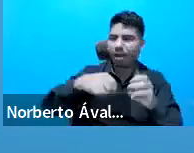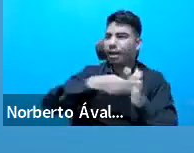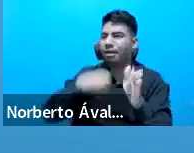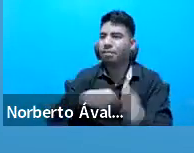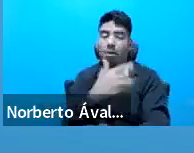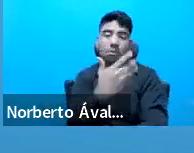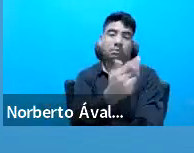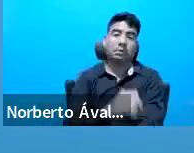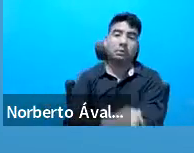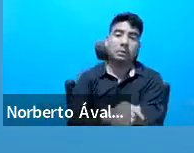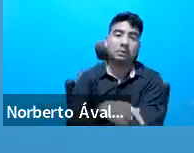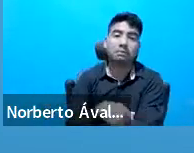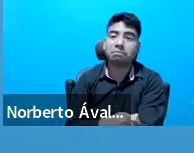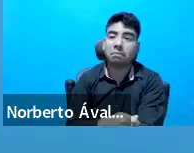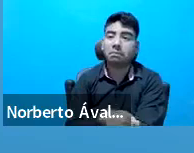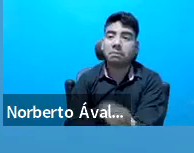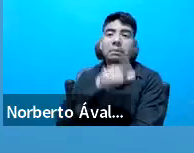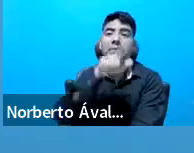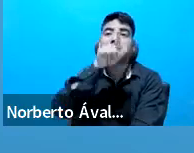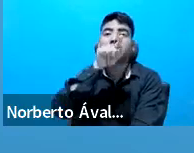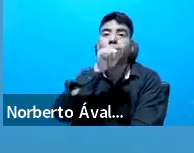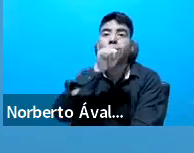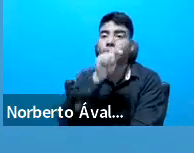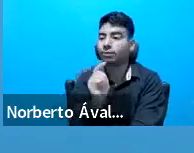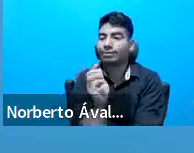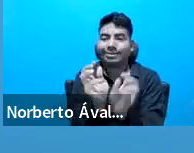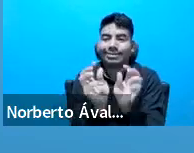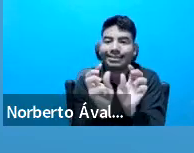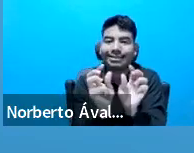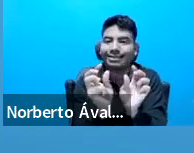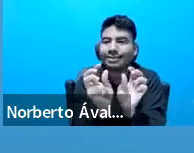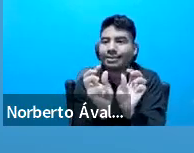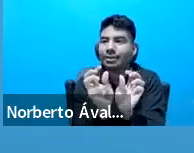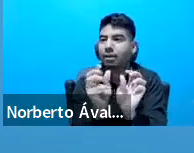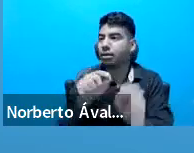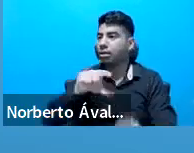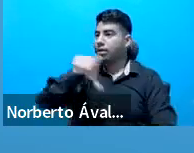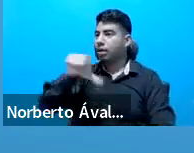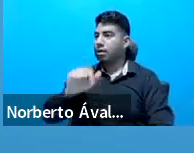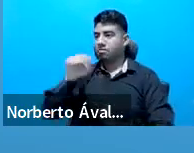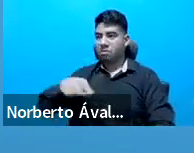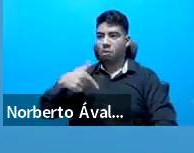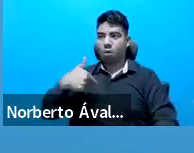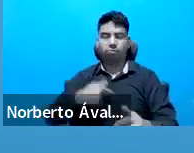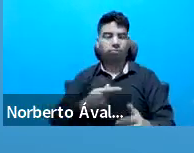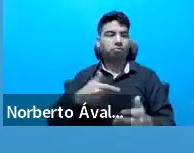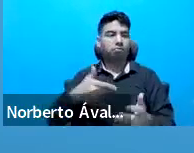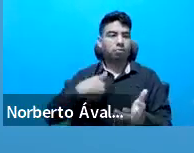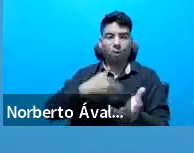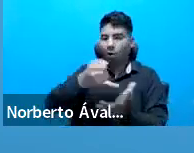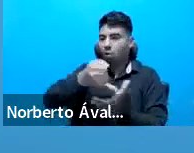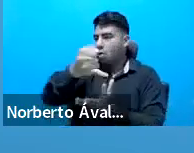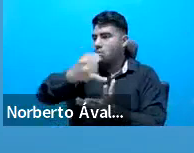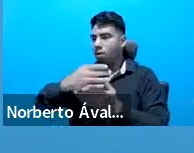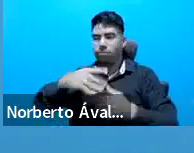pongo pongo hay 2 pollitos y pongo hay 2 pongo hay 2 pollitos y llega el granjero, entonces es lógicamente.